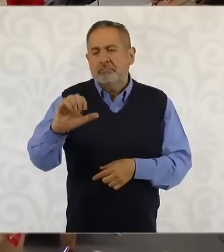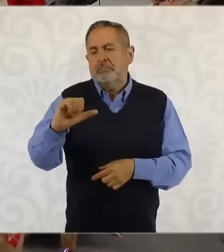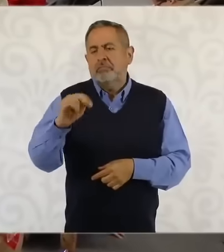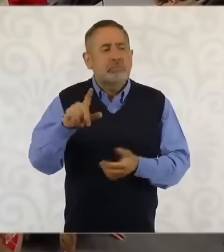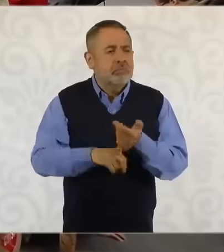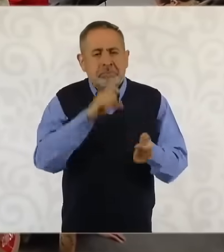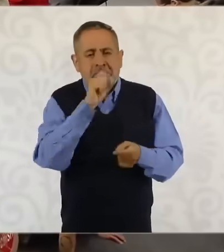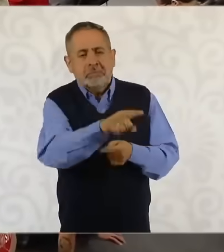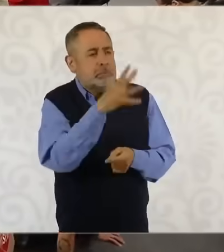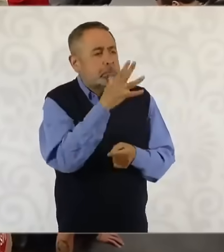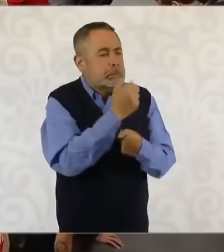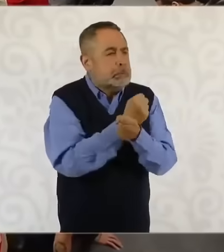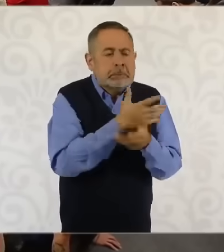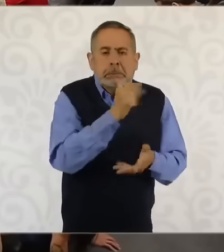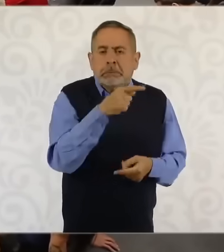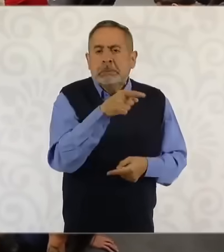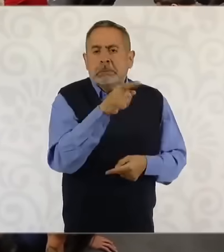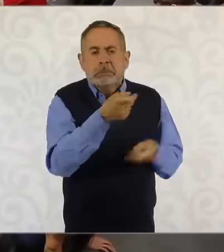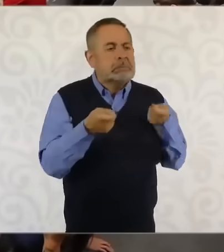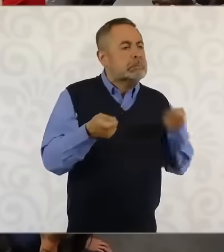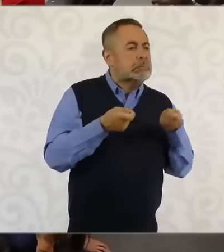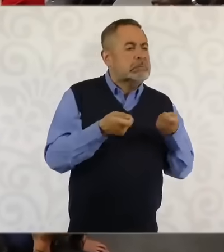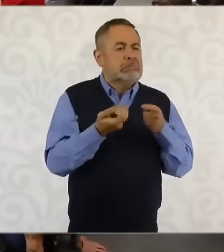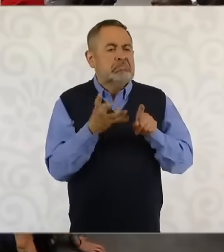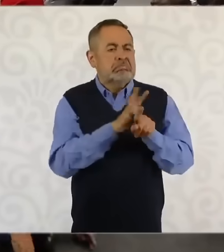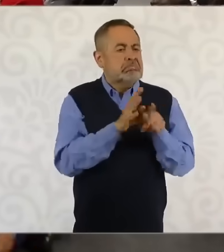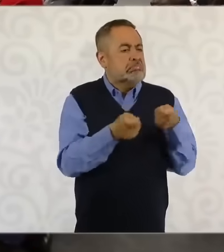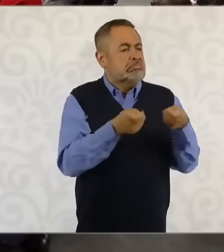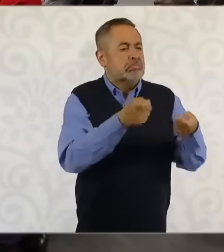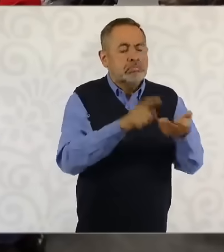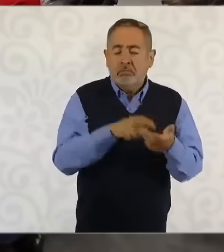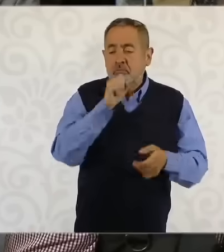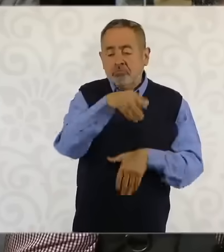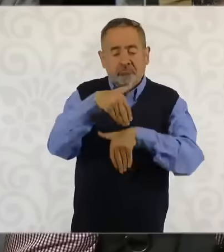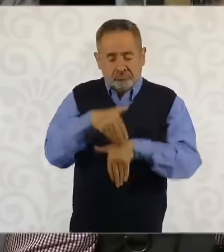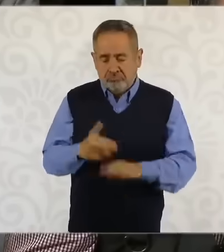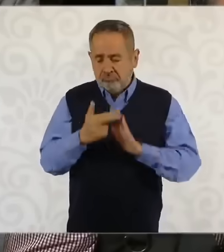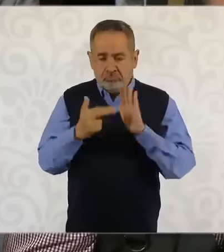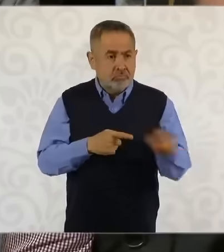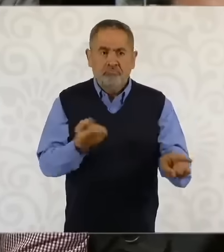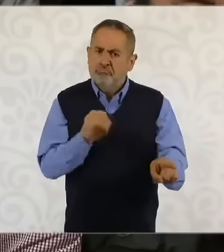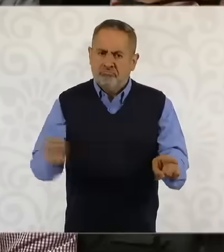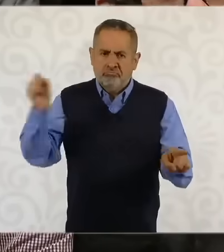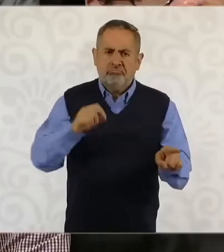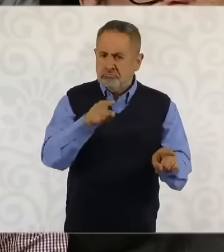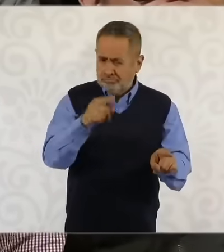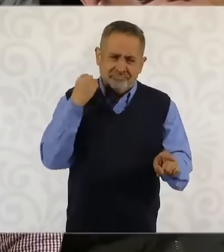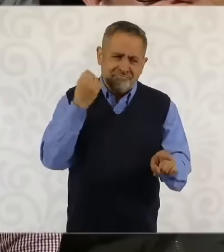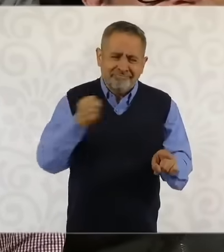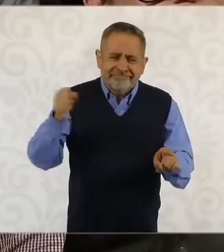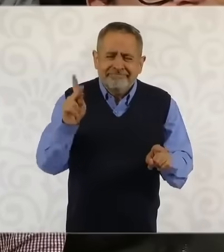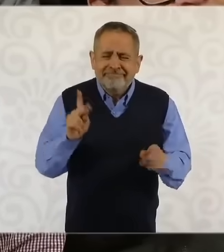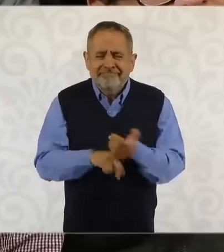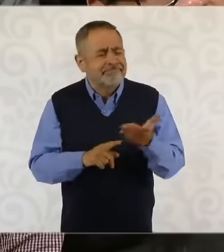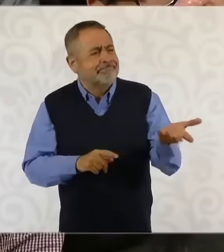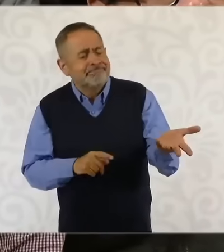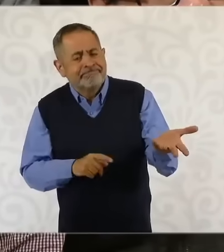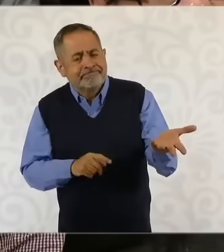manos atadas también y también es institucional y es un buen jurista entonces eh mis respeto para